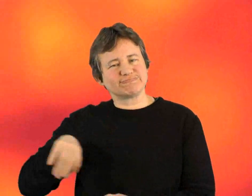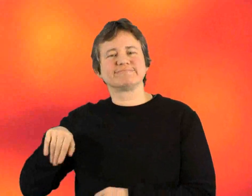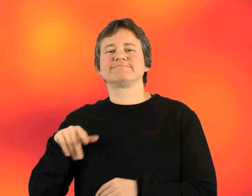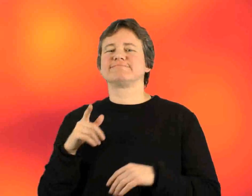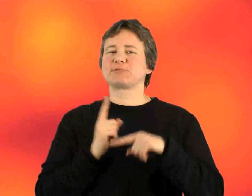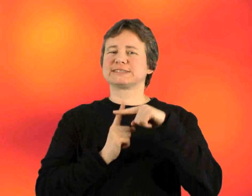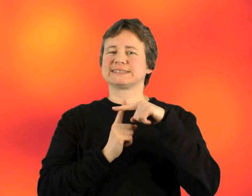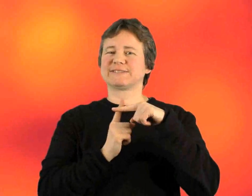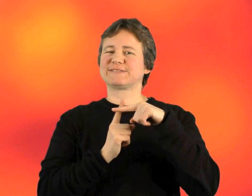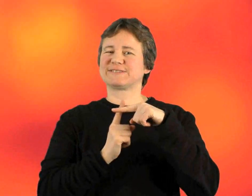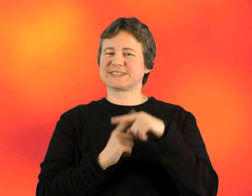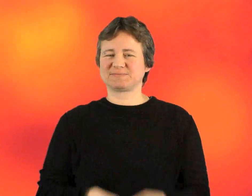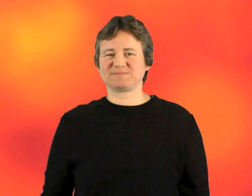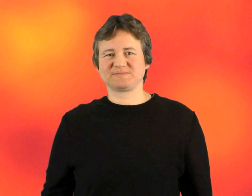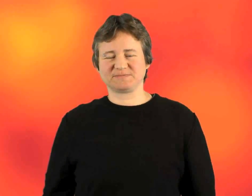und Positives wirken lassen